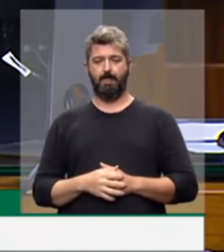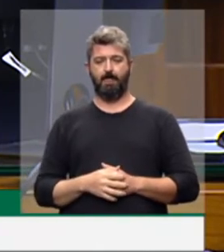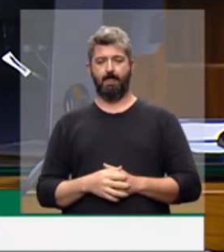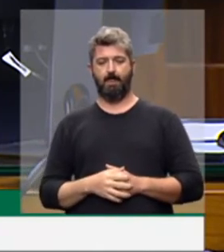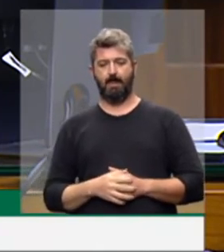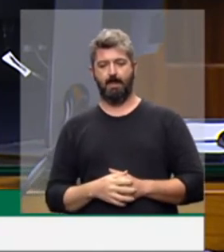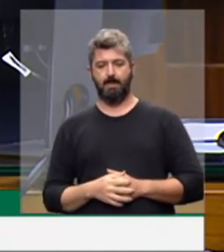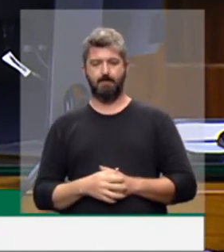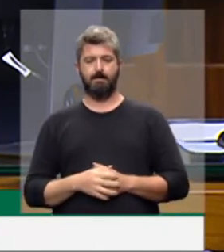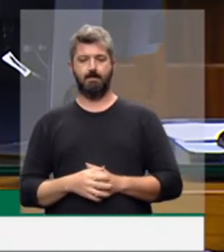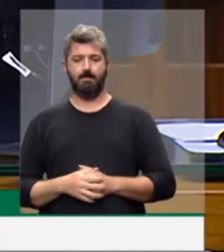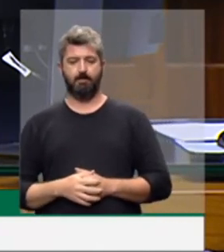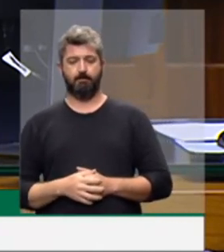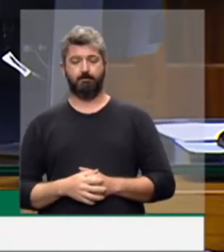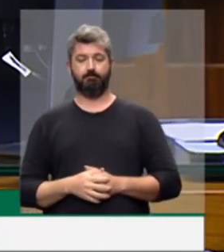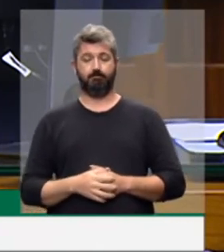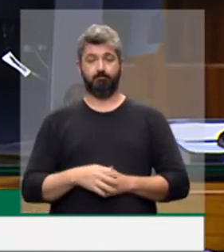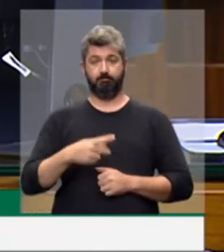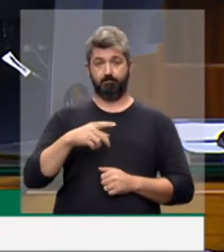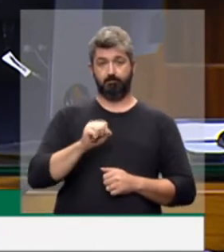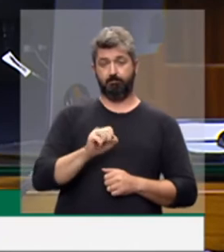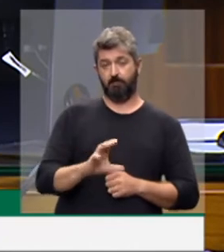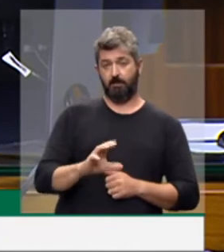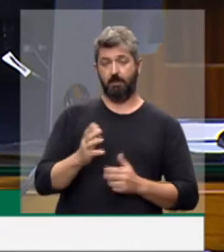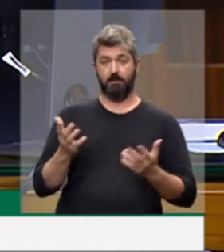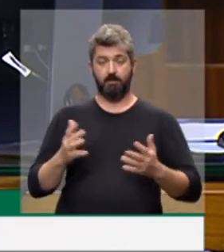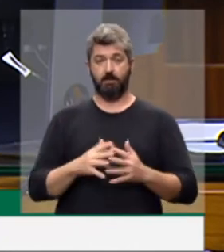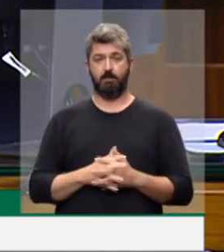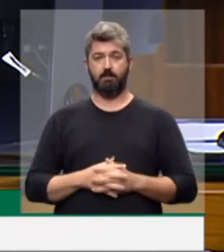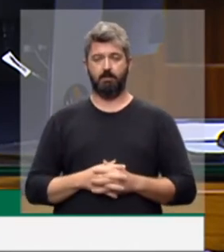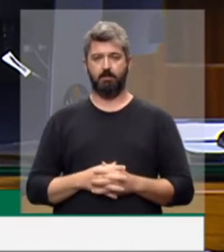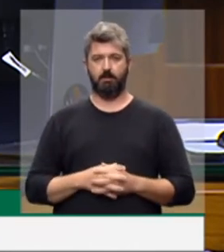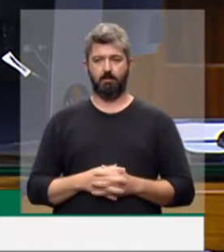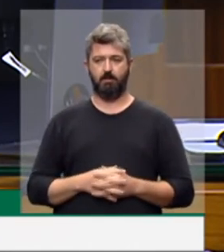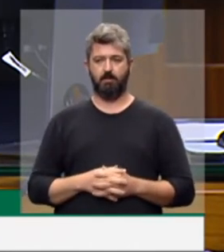PRESIDENTE, SOLIDARIEDADE, PODEMOS? PODEMOS NÃO SENHOR PRESIDENTE.